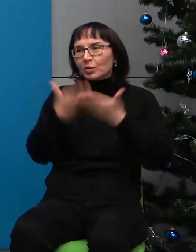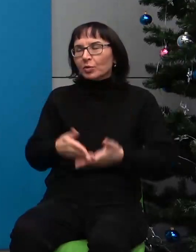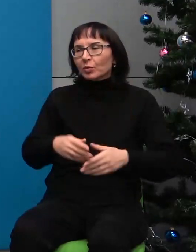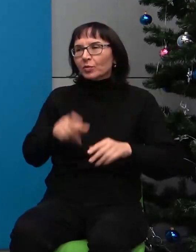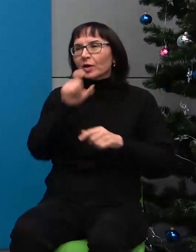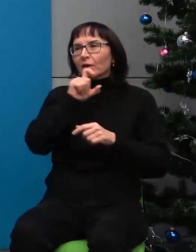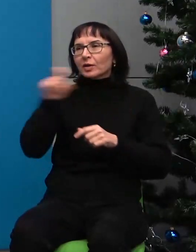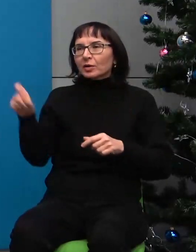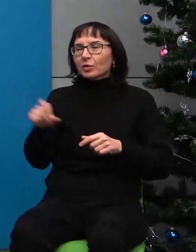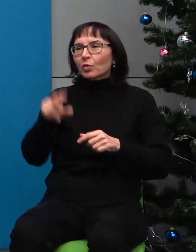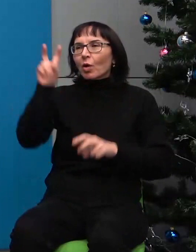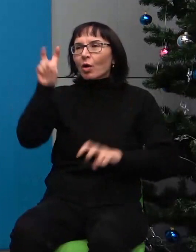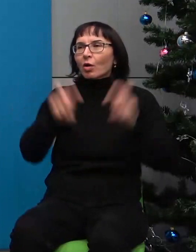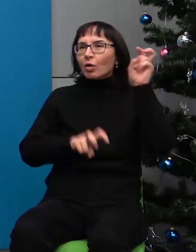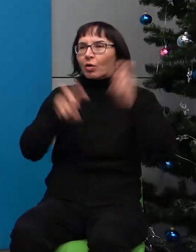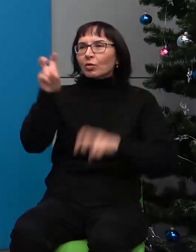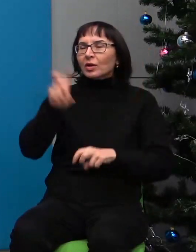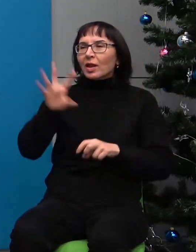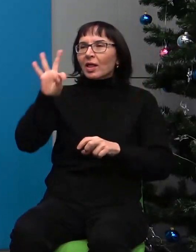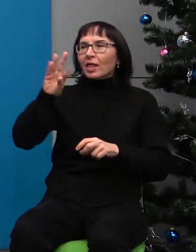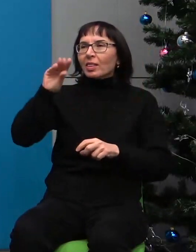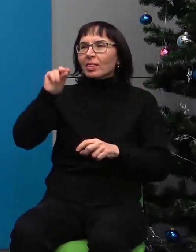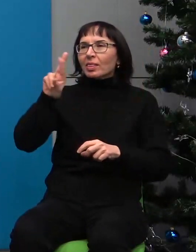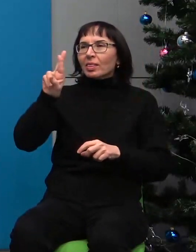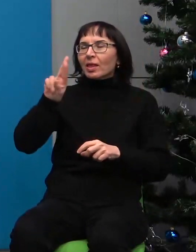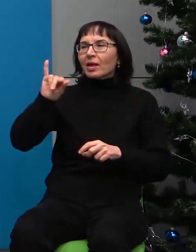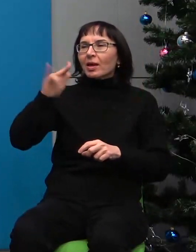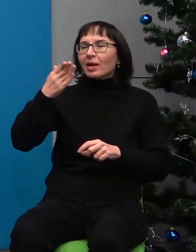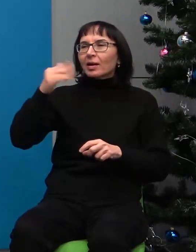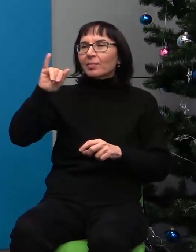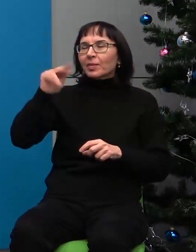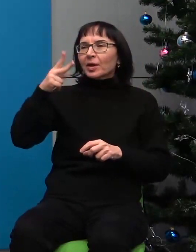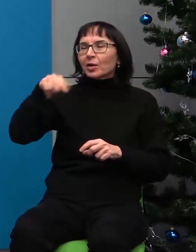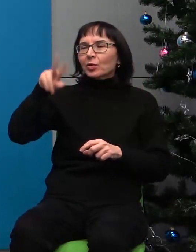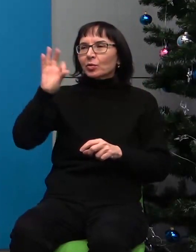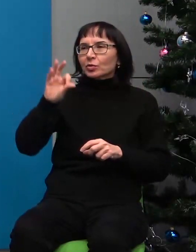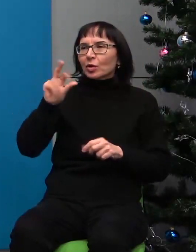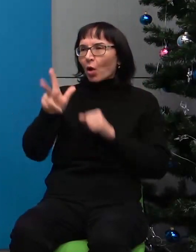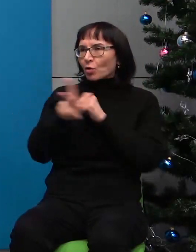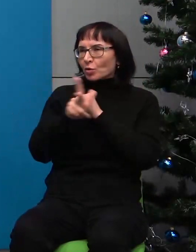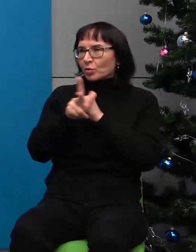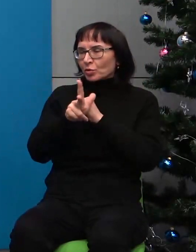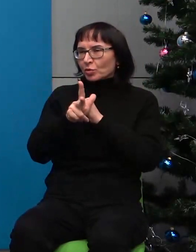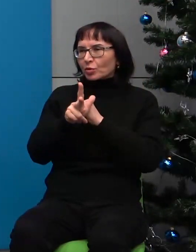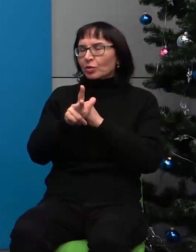Z 1988 roku. Film trwa cztery godziny.